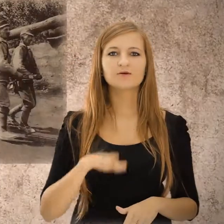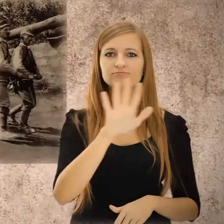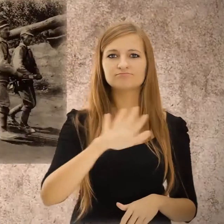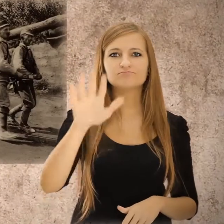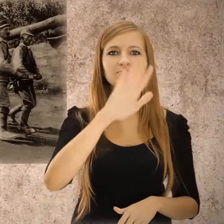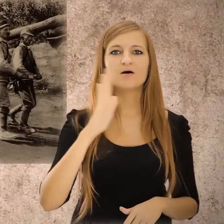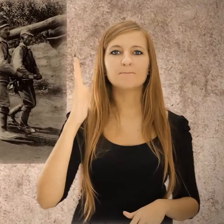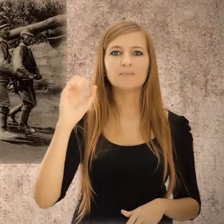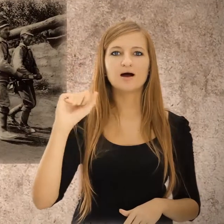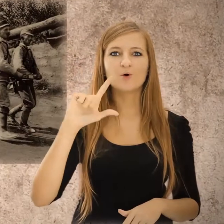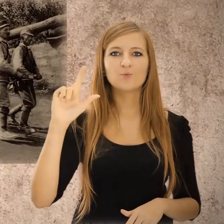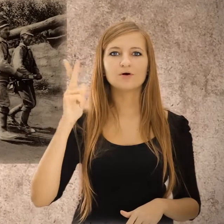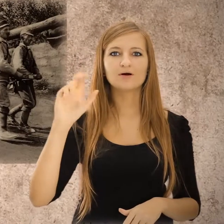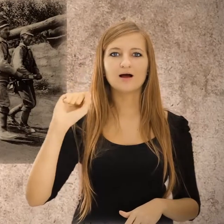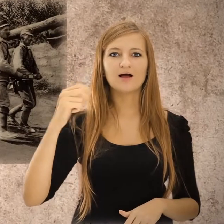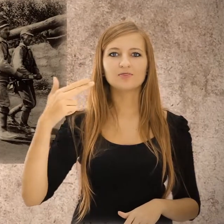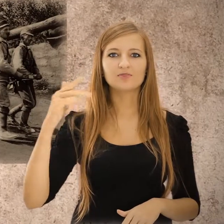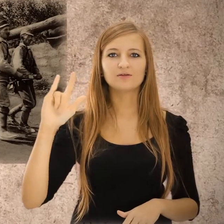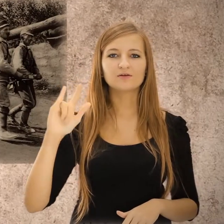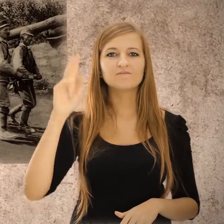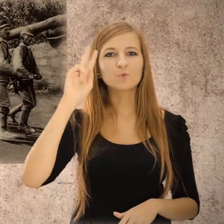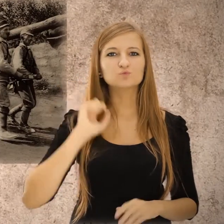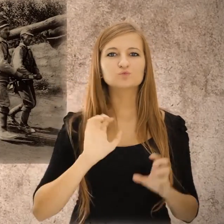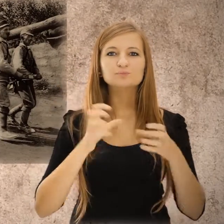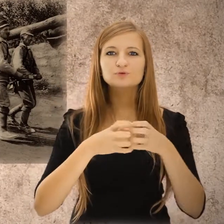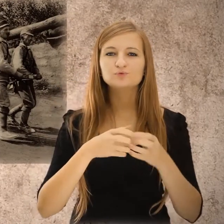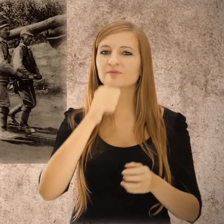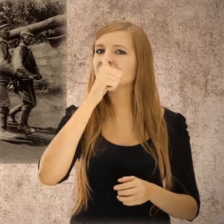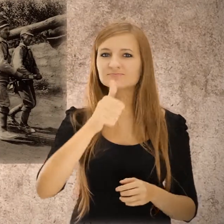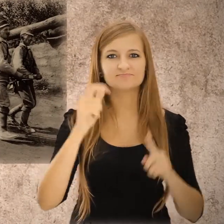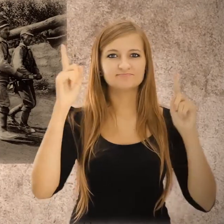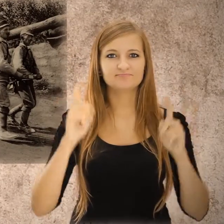W związku z sytuacją w Rosji na Bałkanach wojska sprzymierzone nie mogły podjąć,